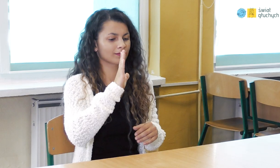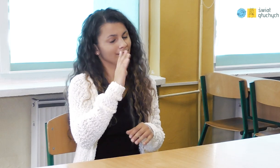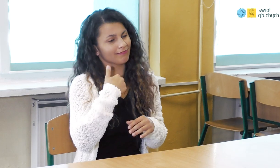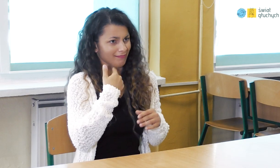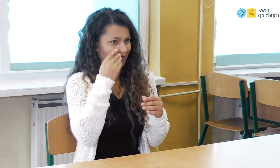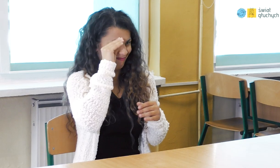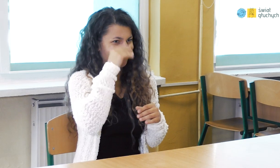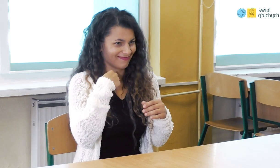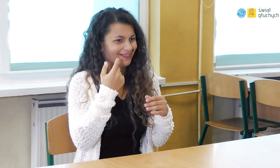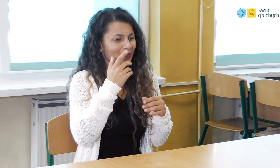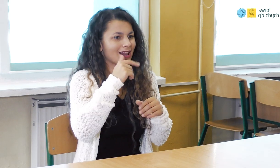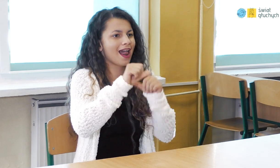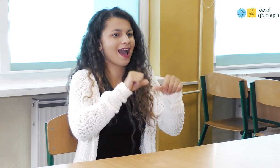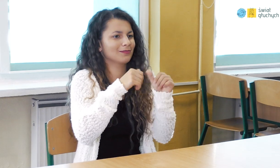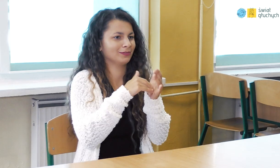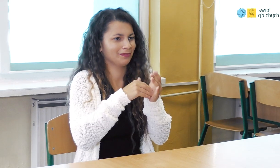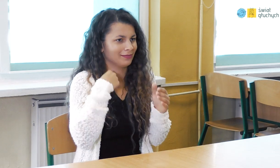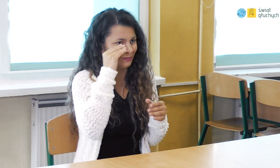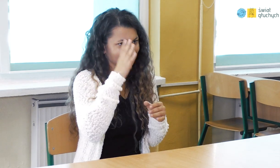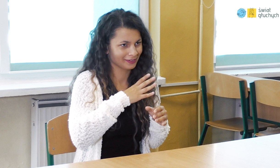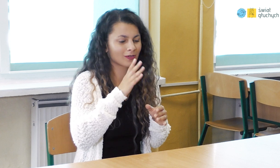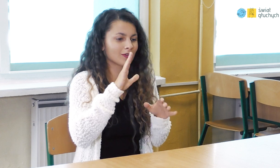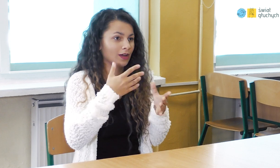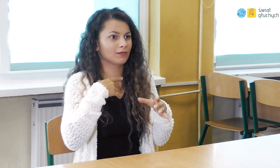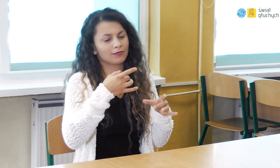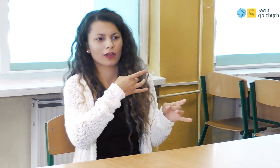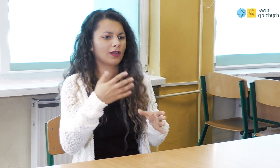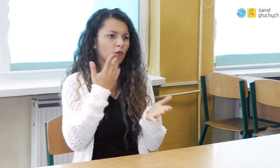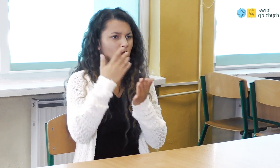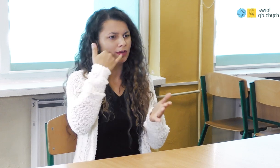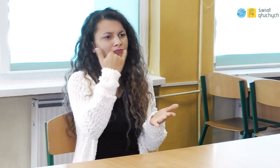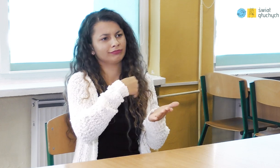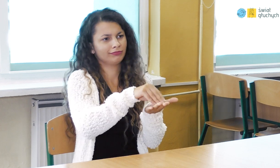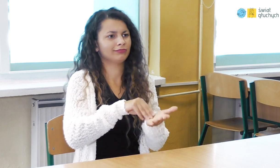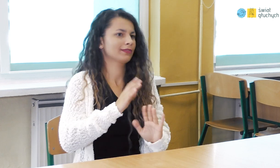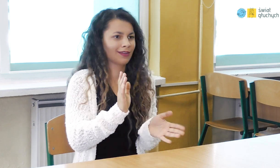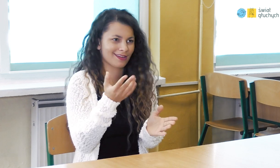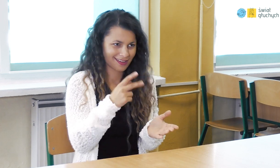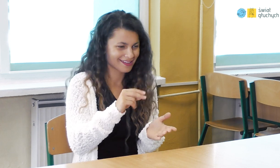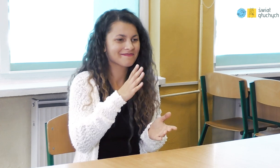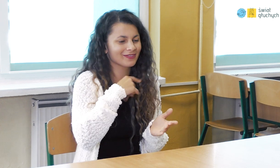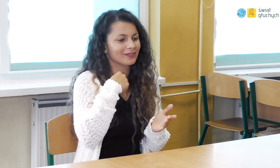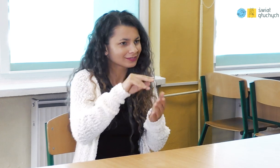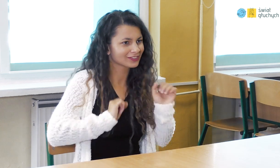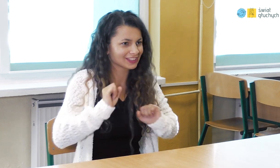Potrzebowałam lat, aby się nauczyć. To nie było tak, że od razu umiałam napisać wszystko w języku polskim.